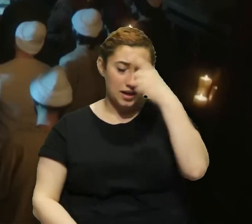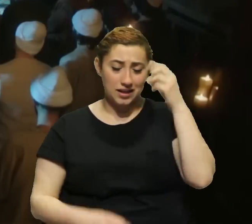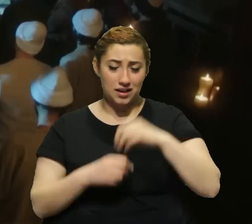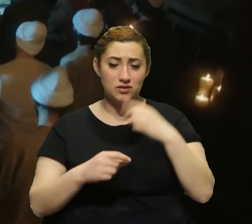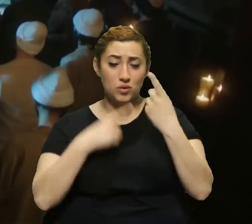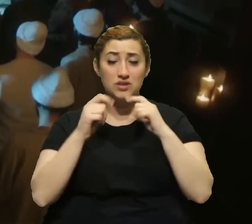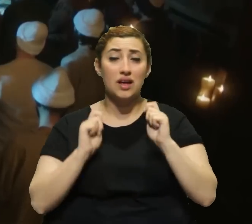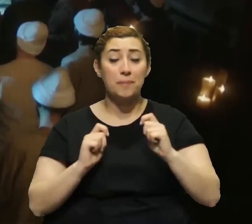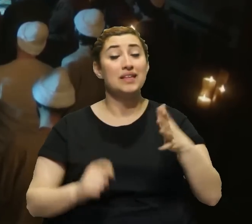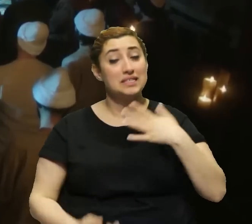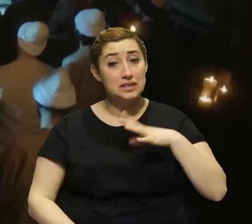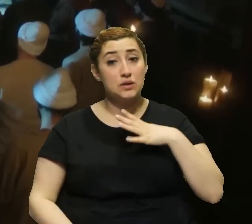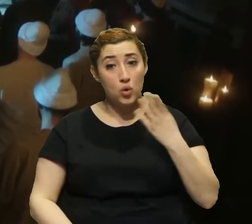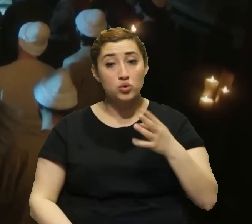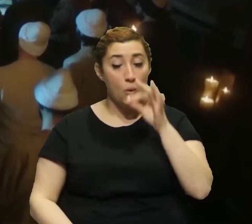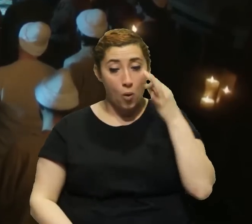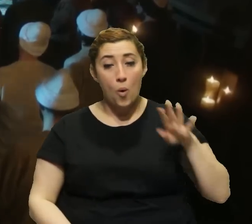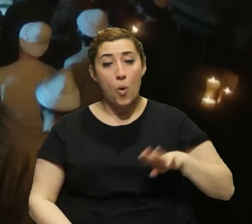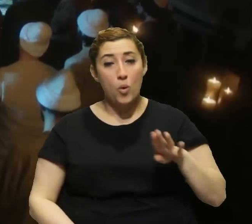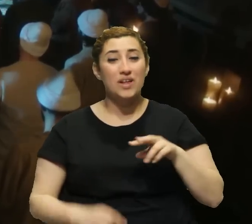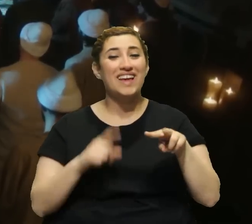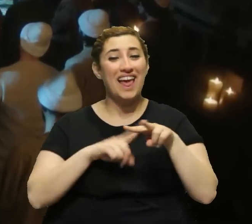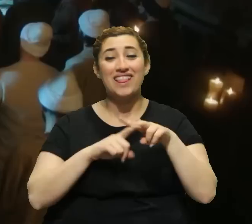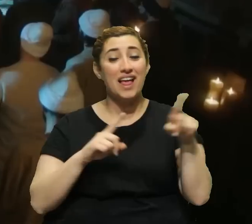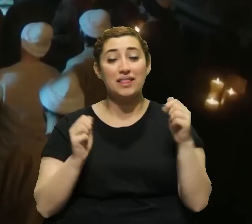İster isen oğlun Kenan ile birlikte...